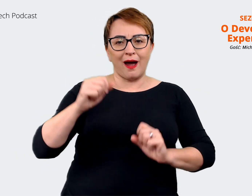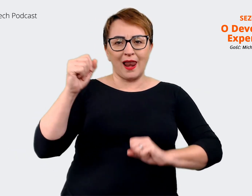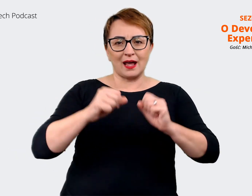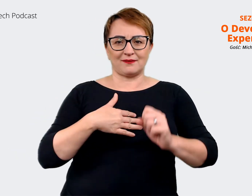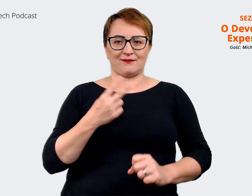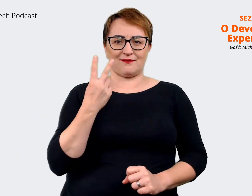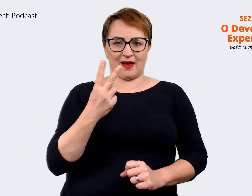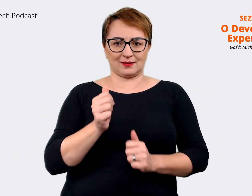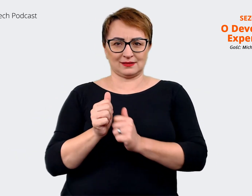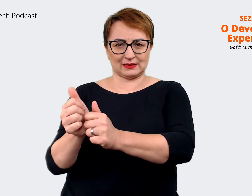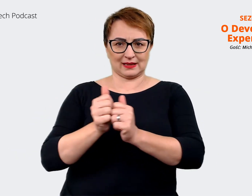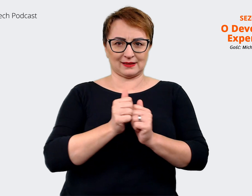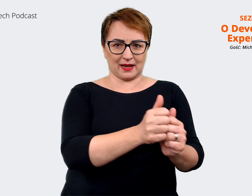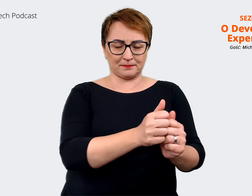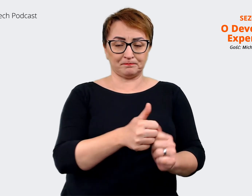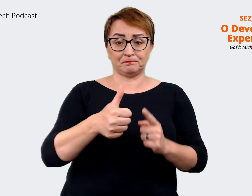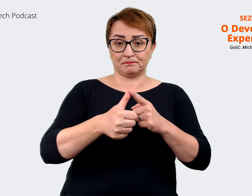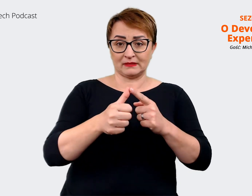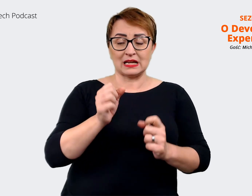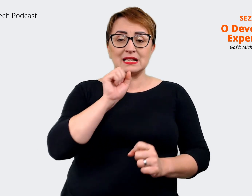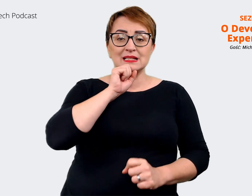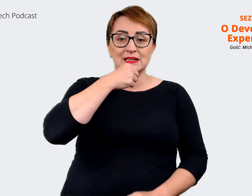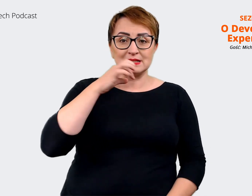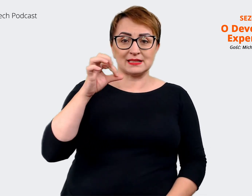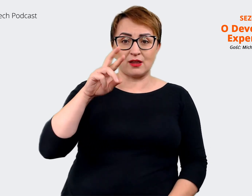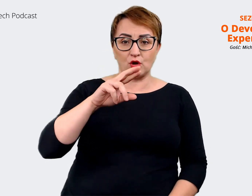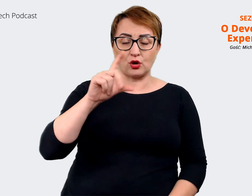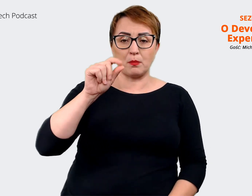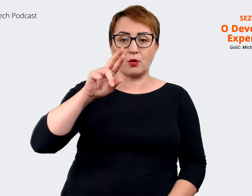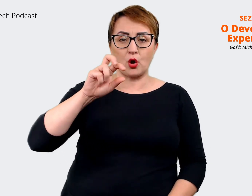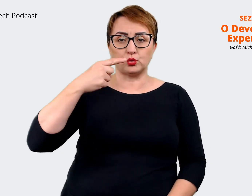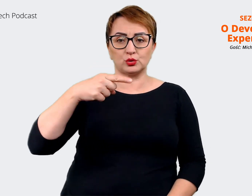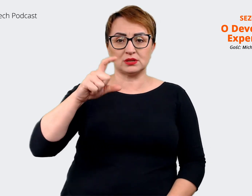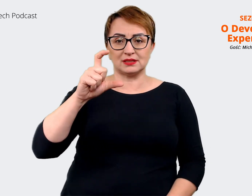taką trochę dwojaką rolę i jest to senior product manager w platformie